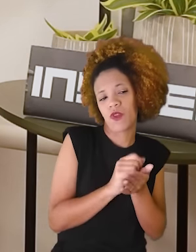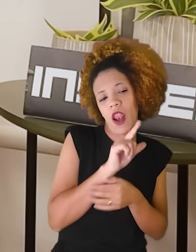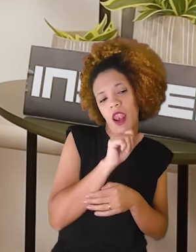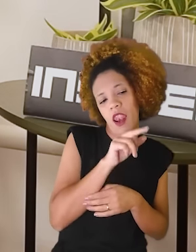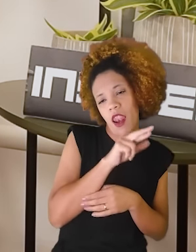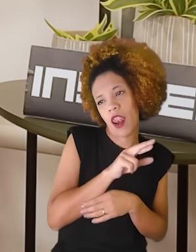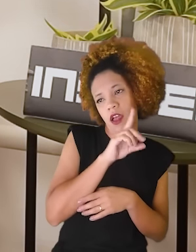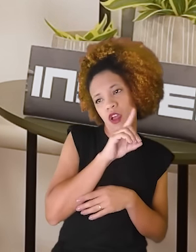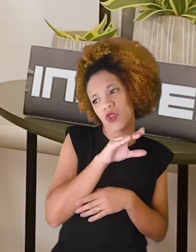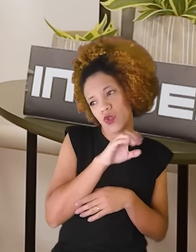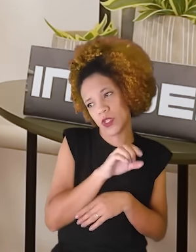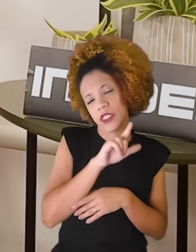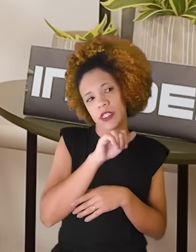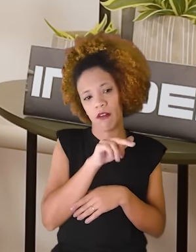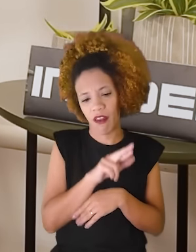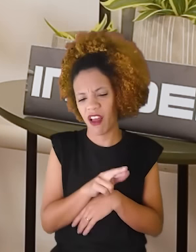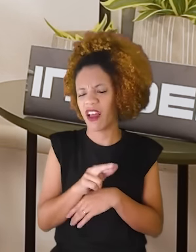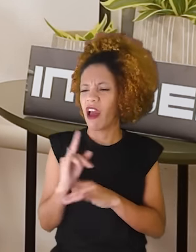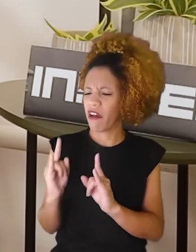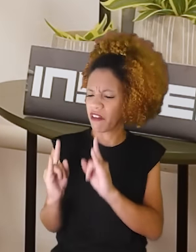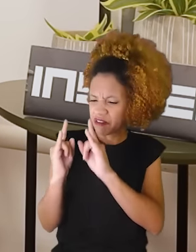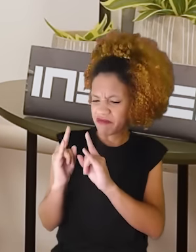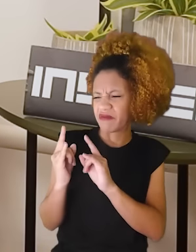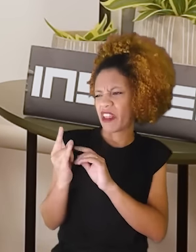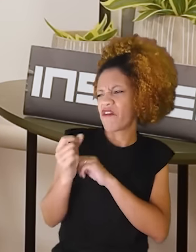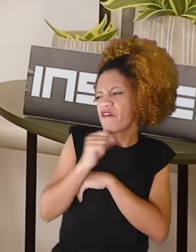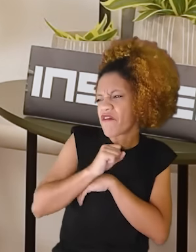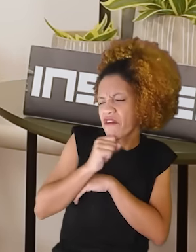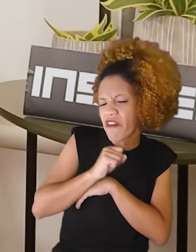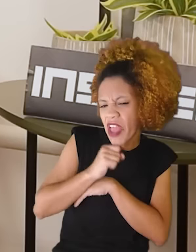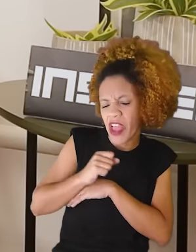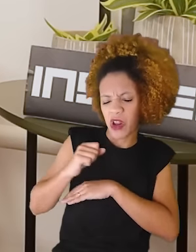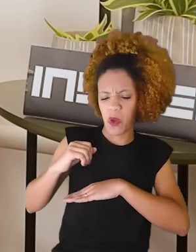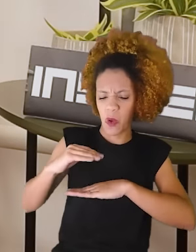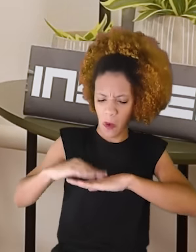queria mudar a sua casa sua casa tá muito antiga o chão de taco móveis antigos e aí eu apareci com